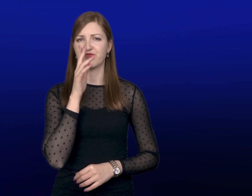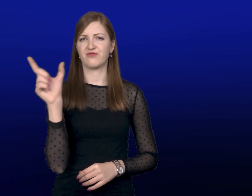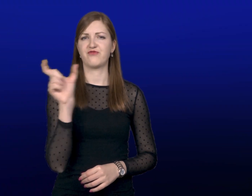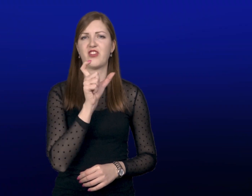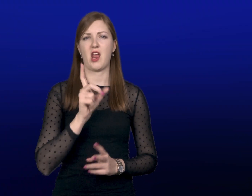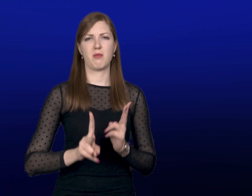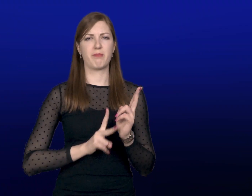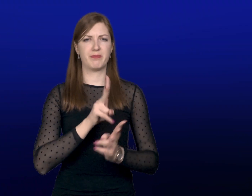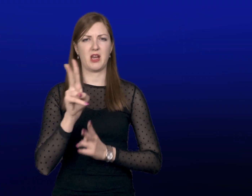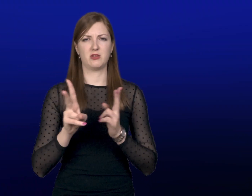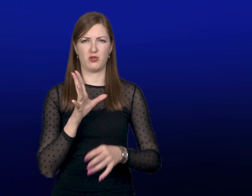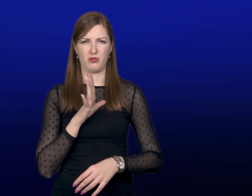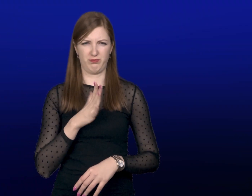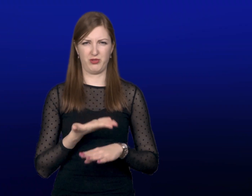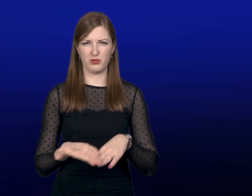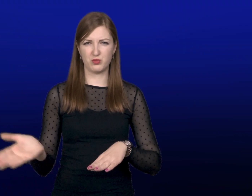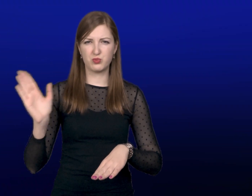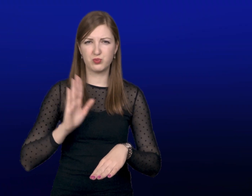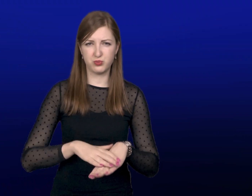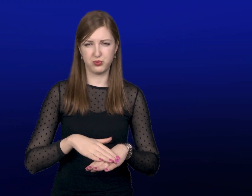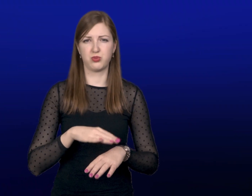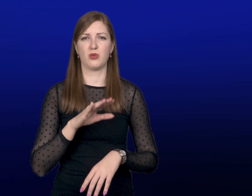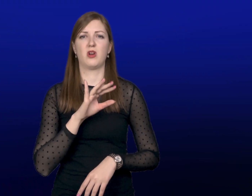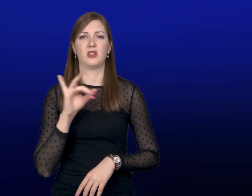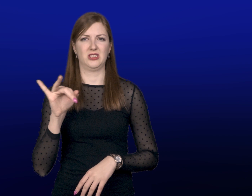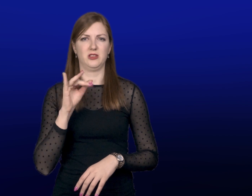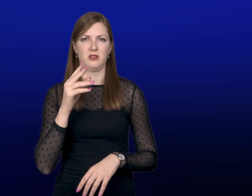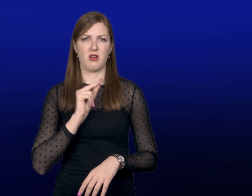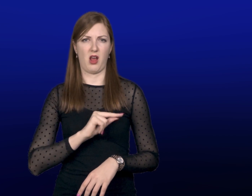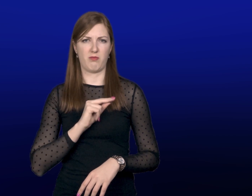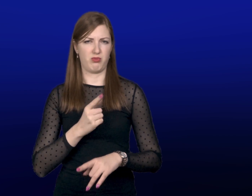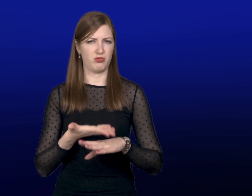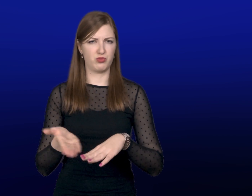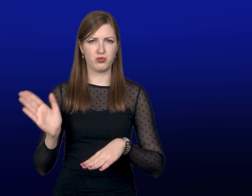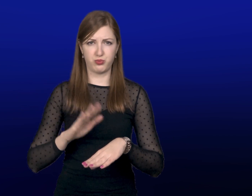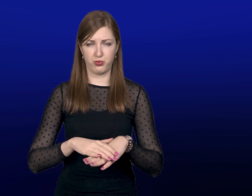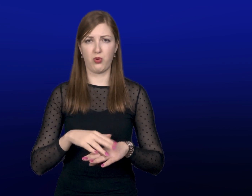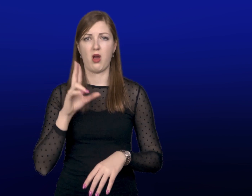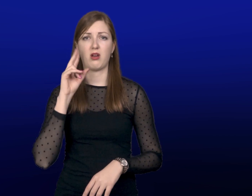Основная тяжесть легла на плечи Н.В. Бобовой в перестроечный период,